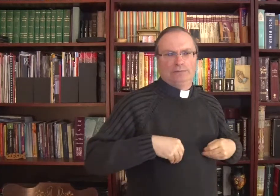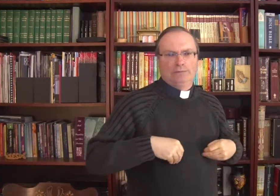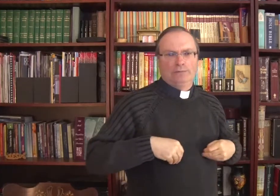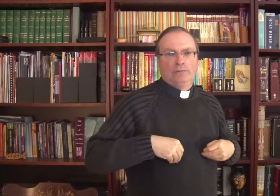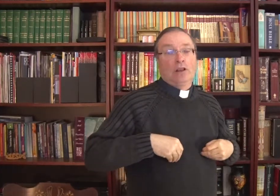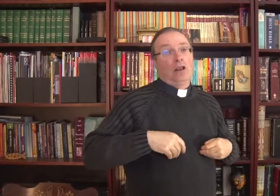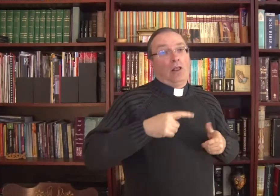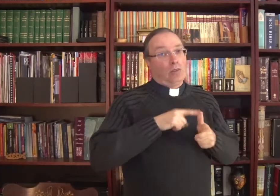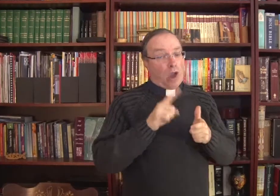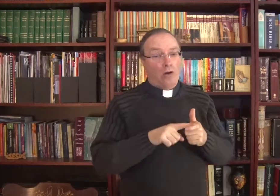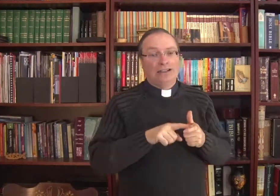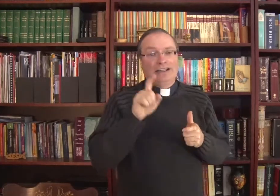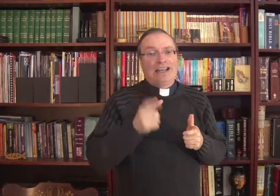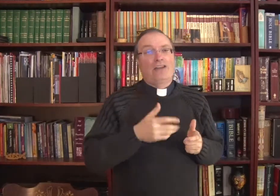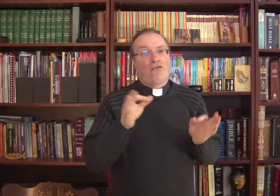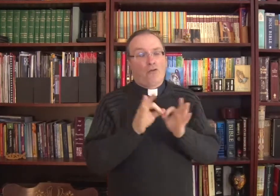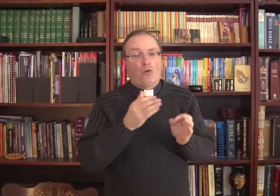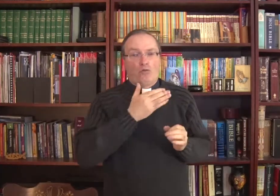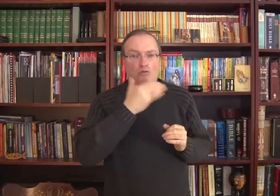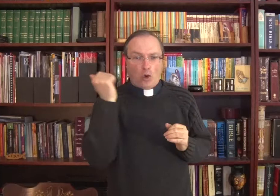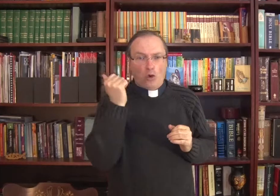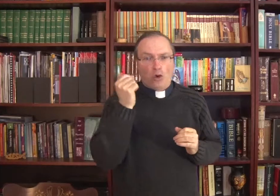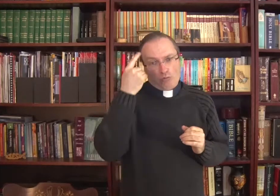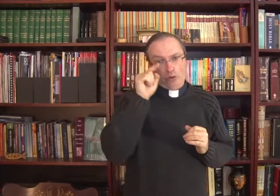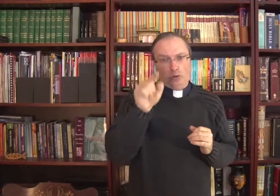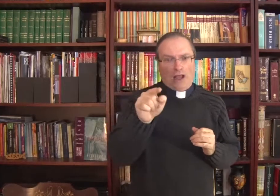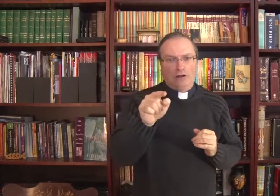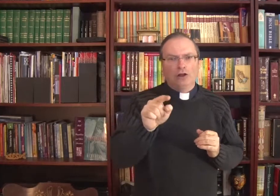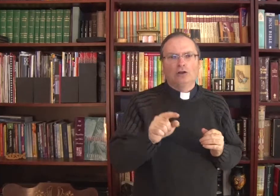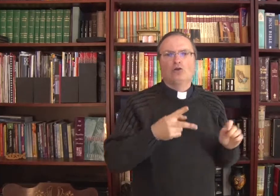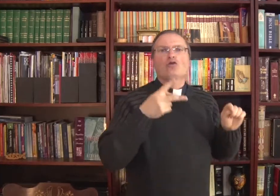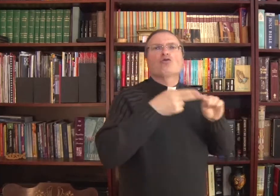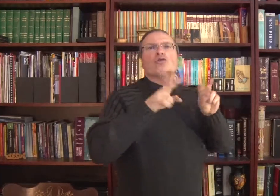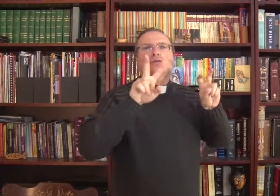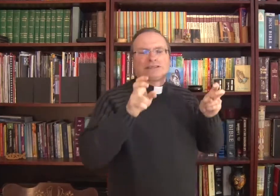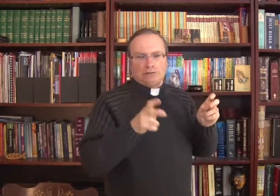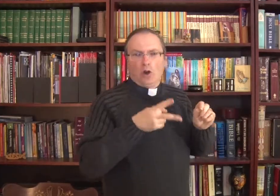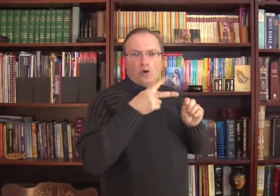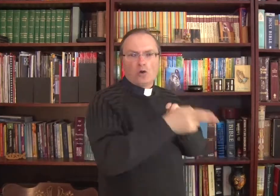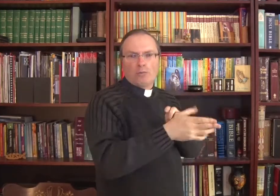donc il vaut mieux pour toi en expression de te couper